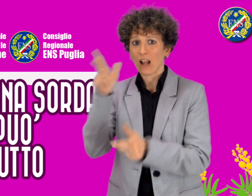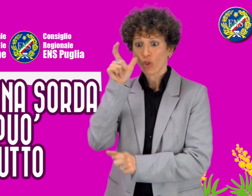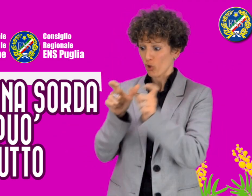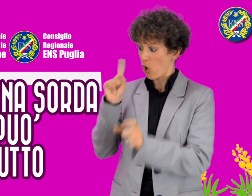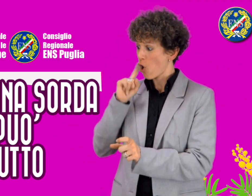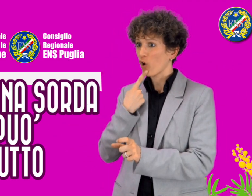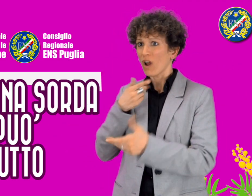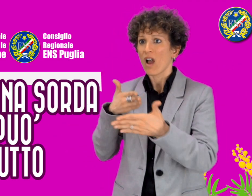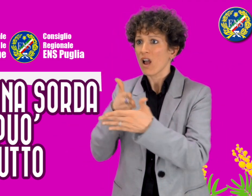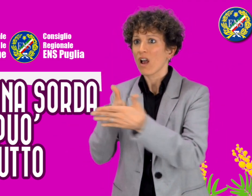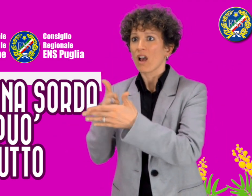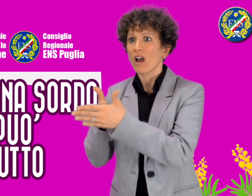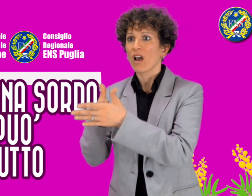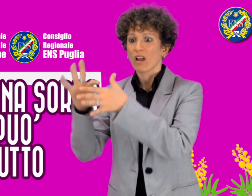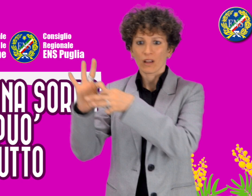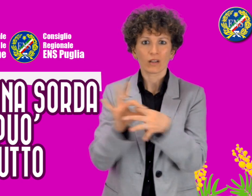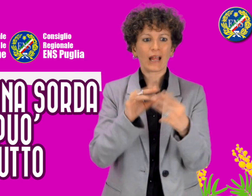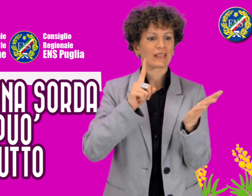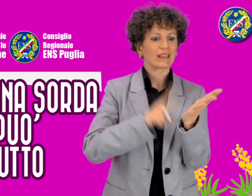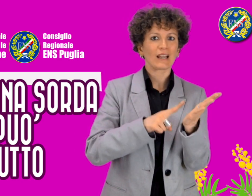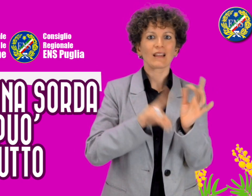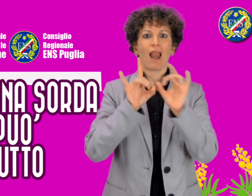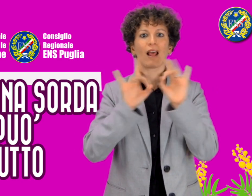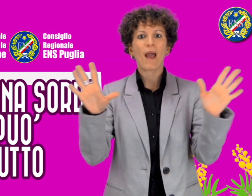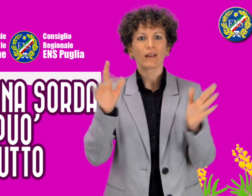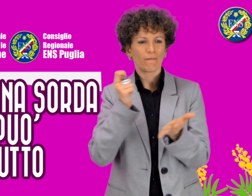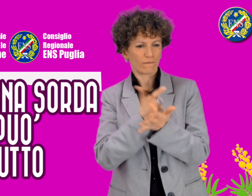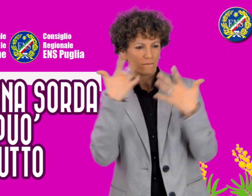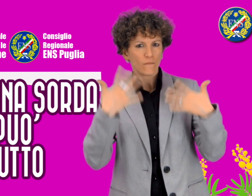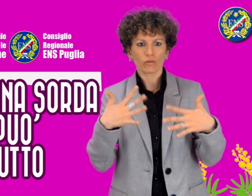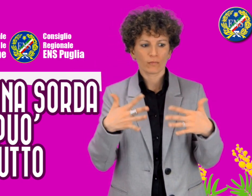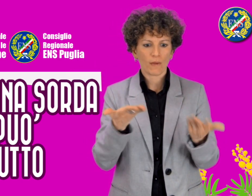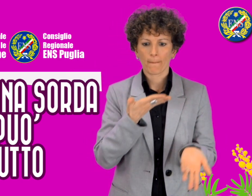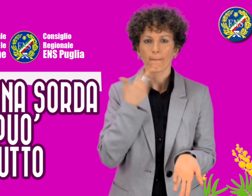i diritti e le libertà fondamentali delle donne sorde